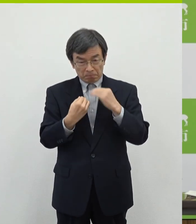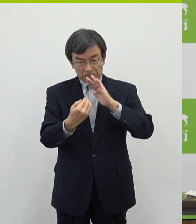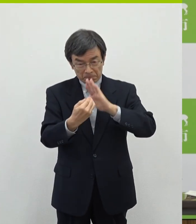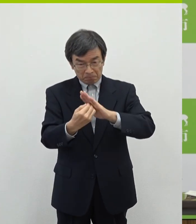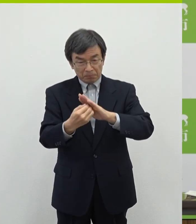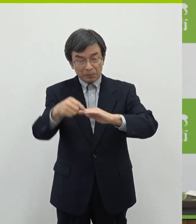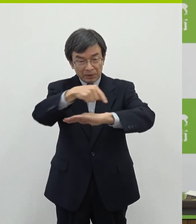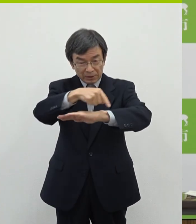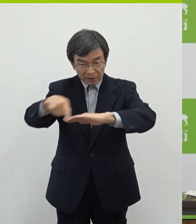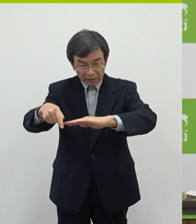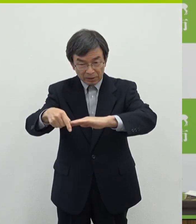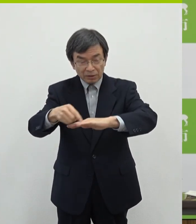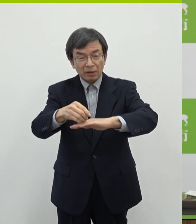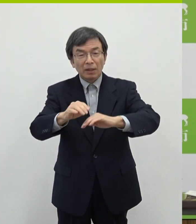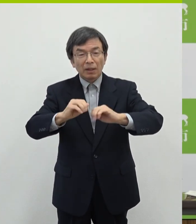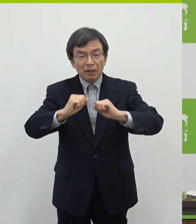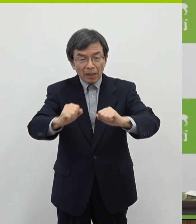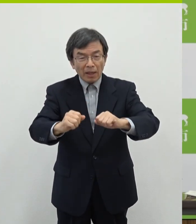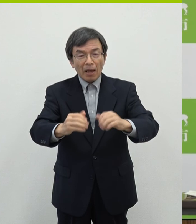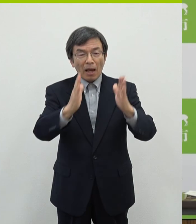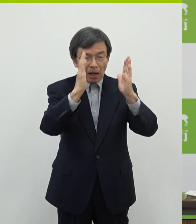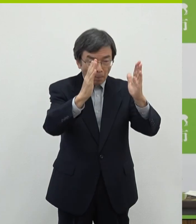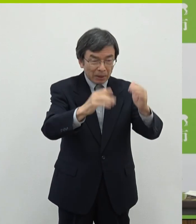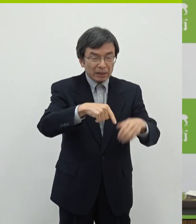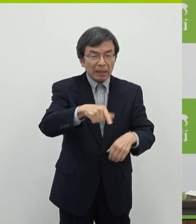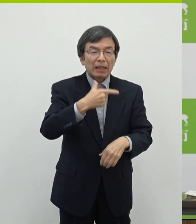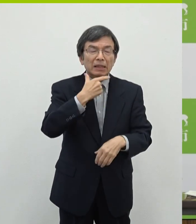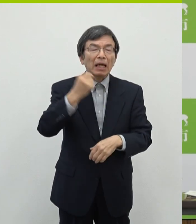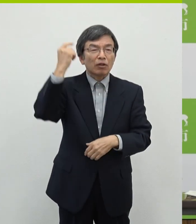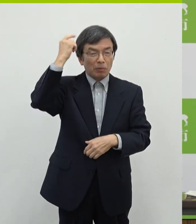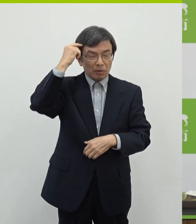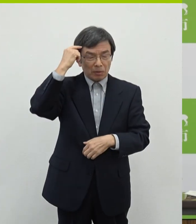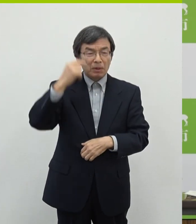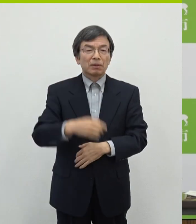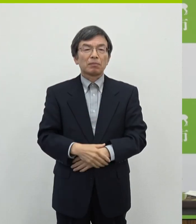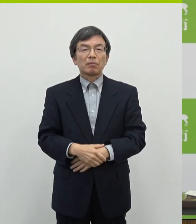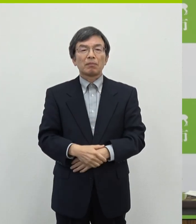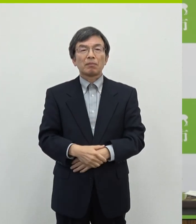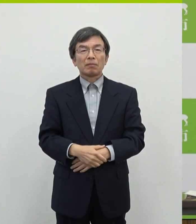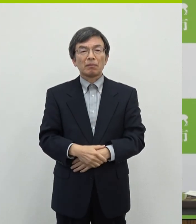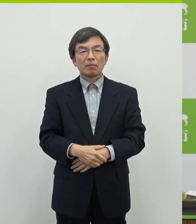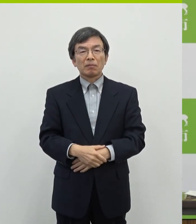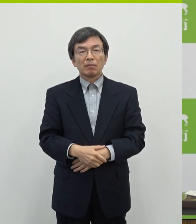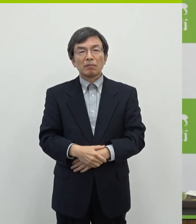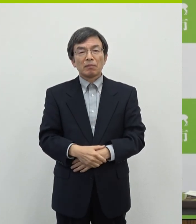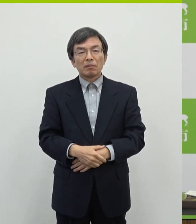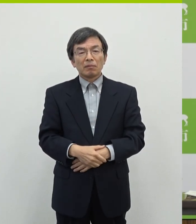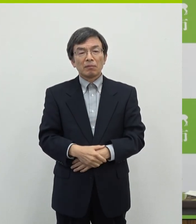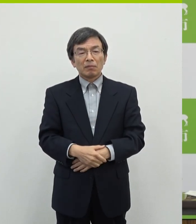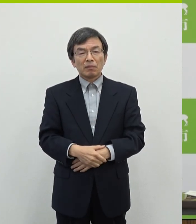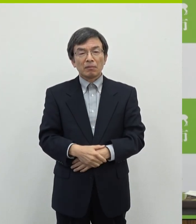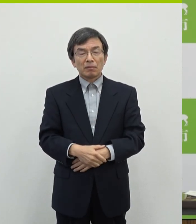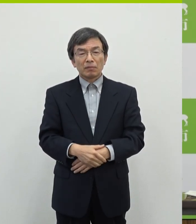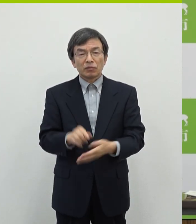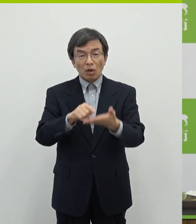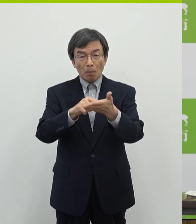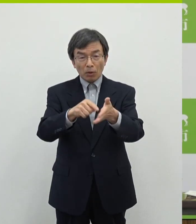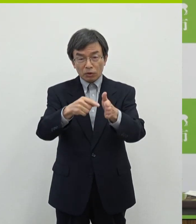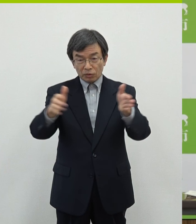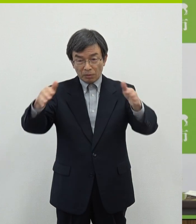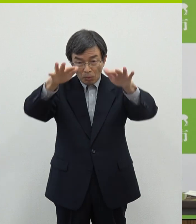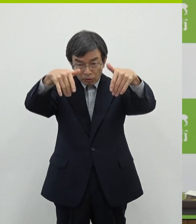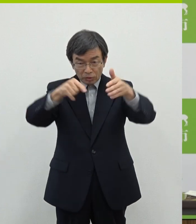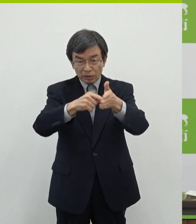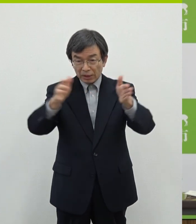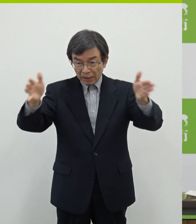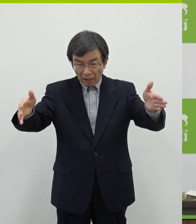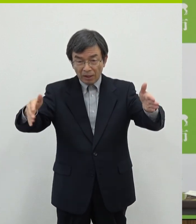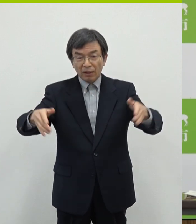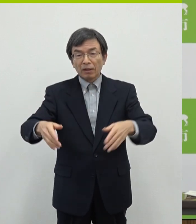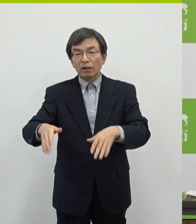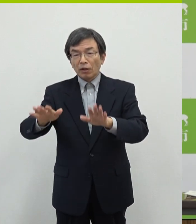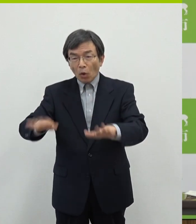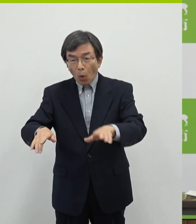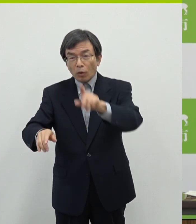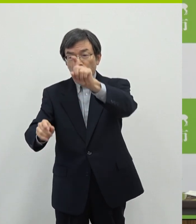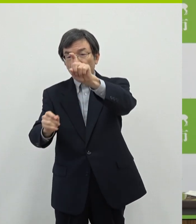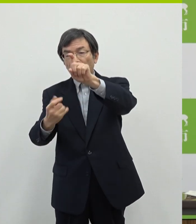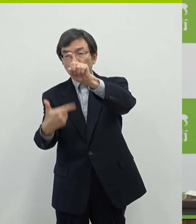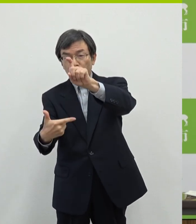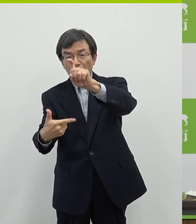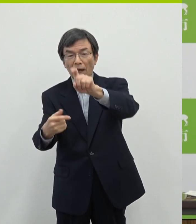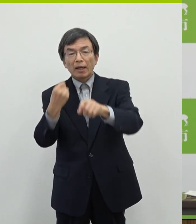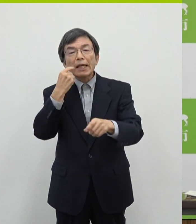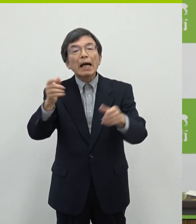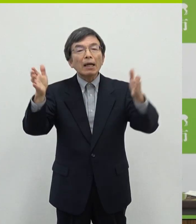あの頑張っていただきたいなというふうに思っております 募集期間としてはですね本日10月の6日から1ヶ月間ということでございます